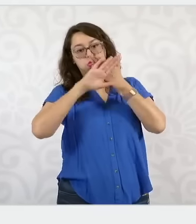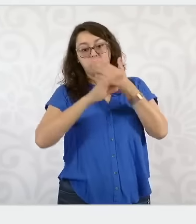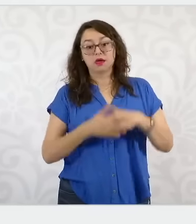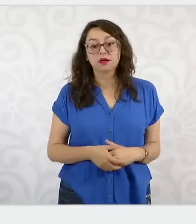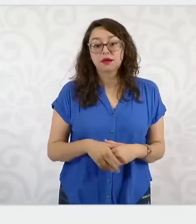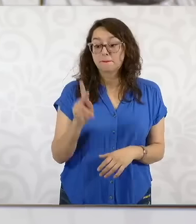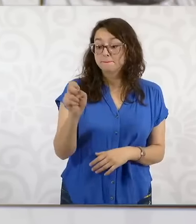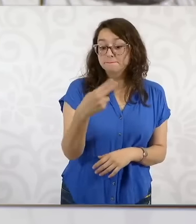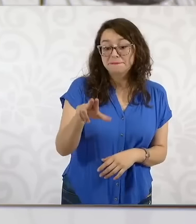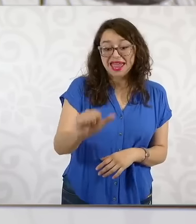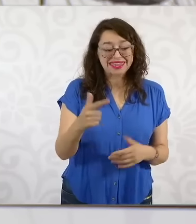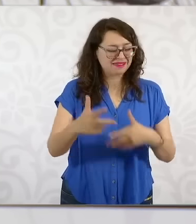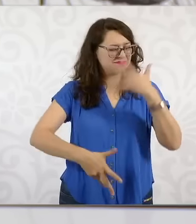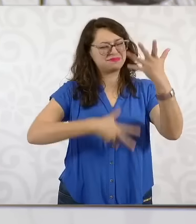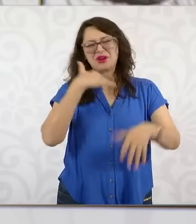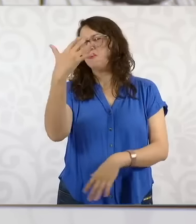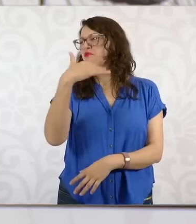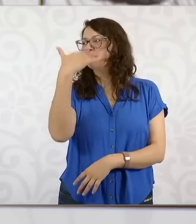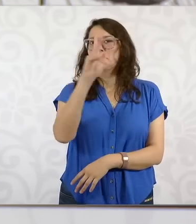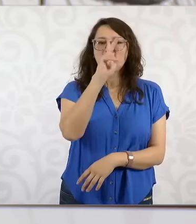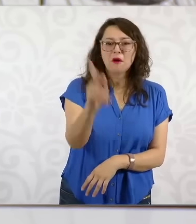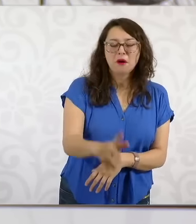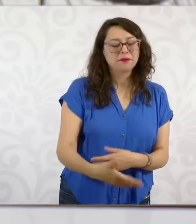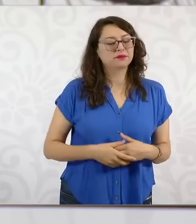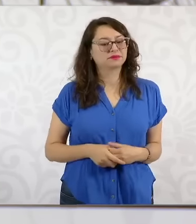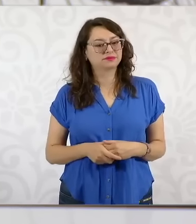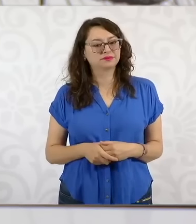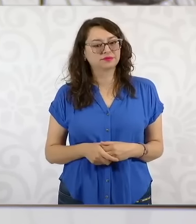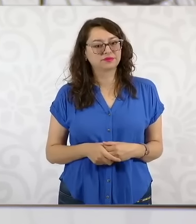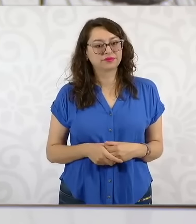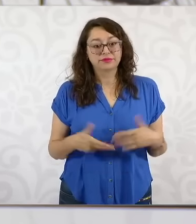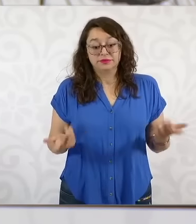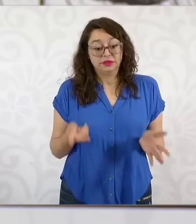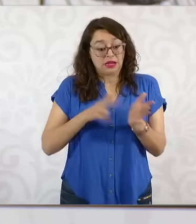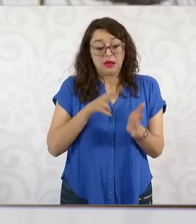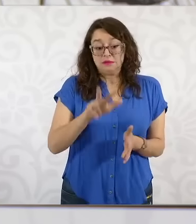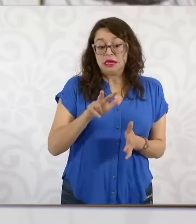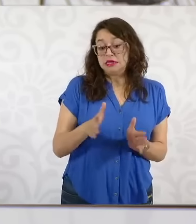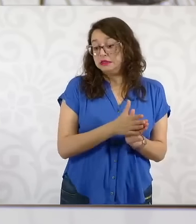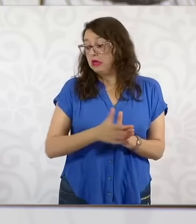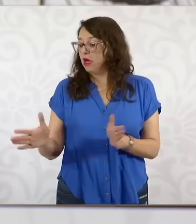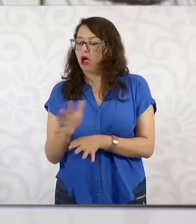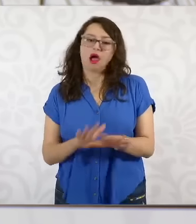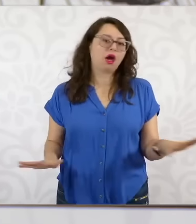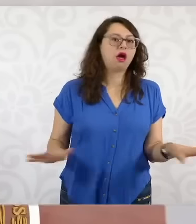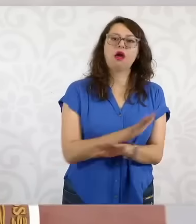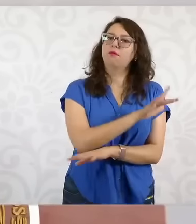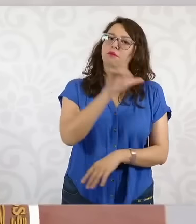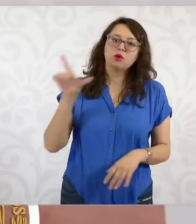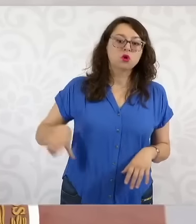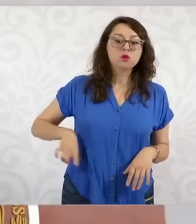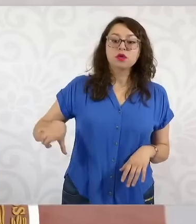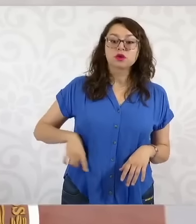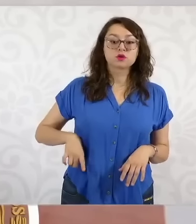las corruptelas que vinieron después. Entonces, a partir del 2018 cambia el gobierno y se dice,